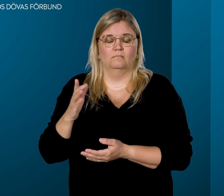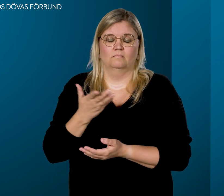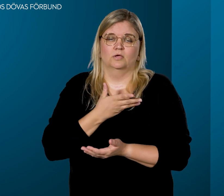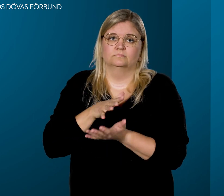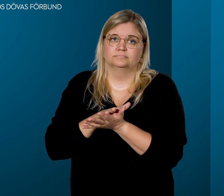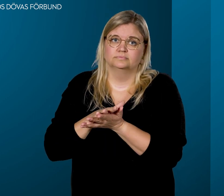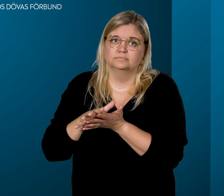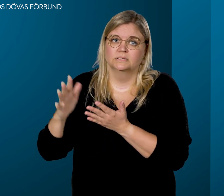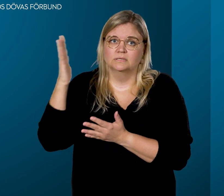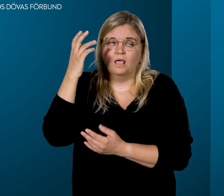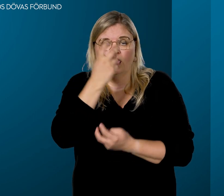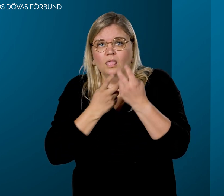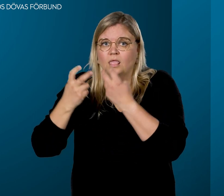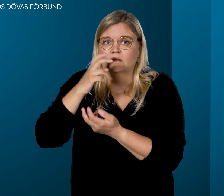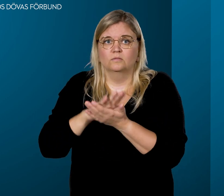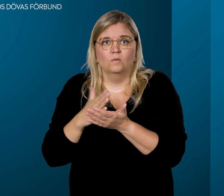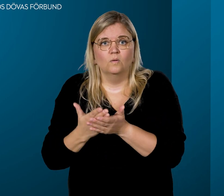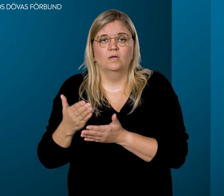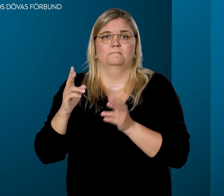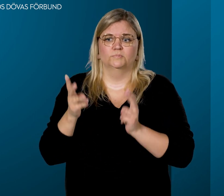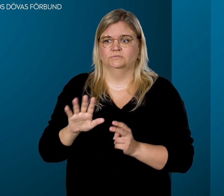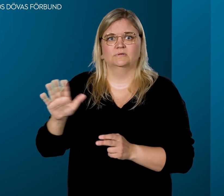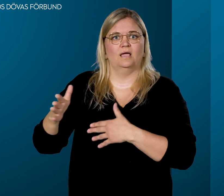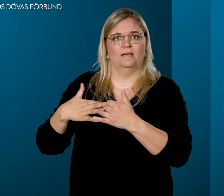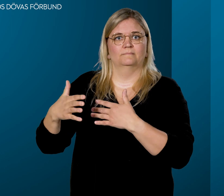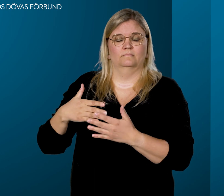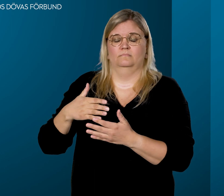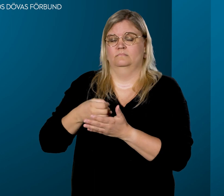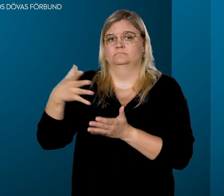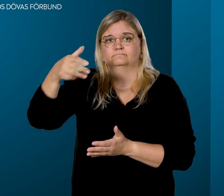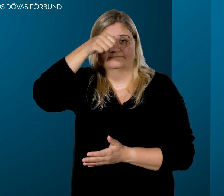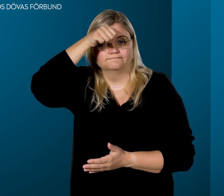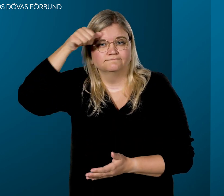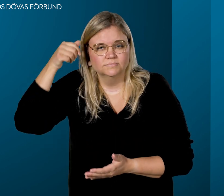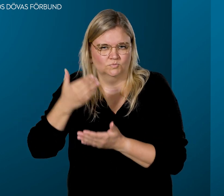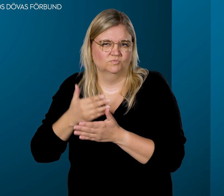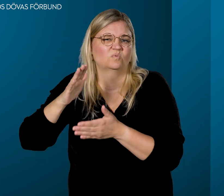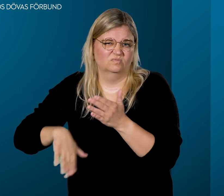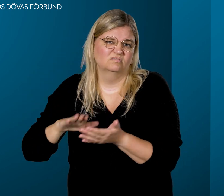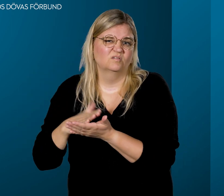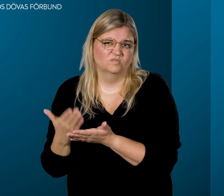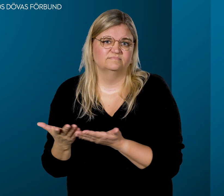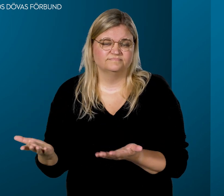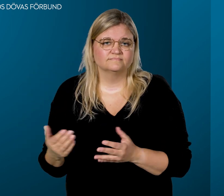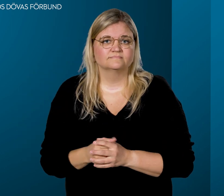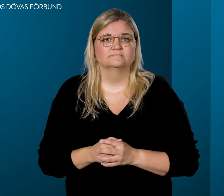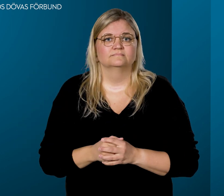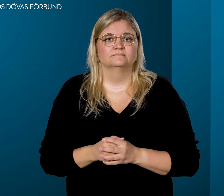har varit tvungna att lägga ner orimligt mycket tid på att hitta en tolk, - vilket har gjort användarnas arbete svårare.